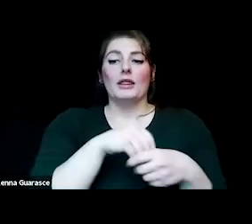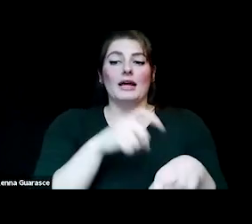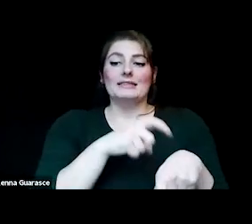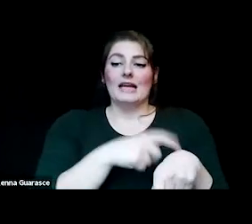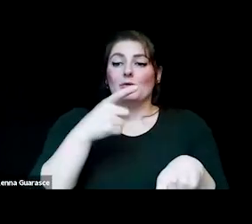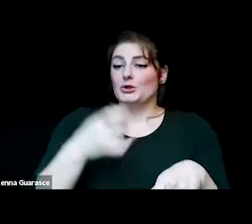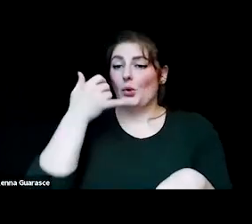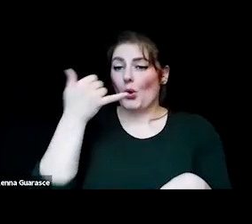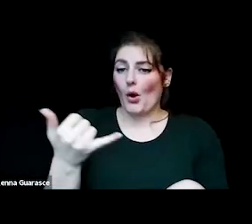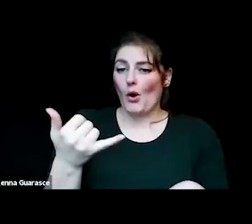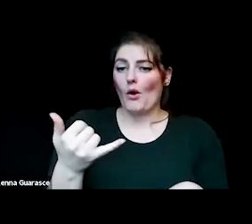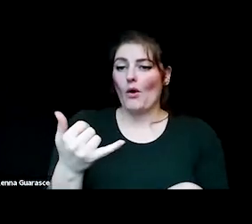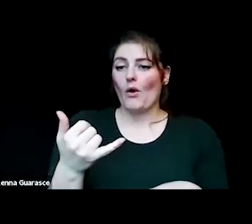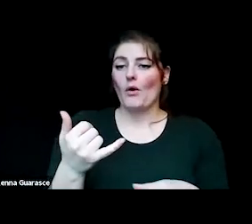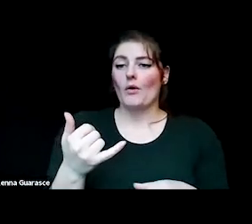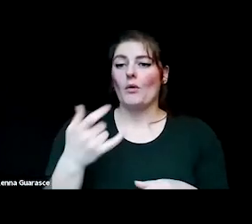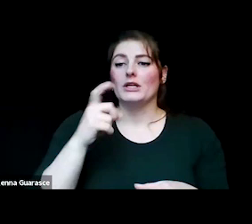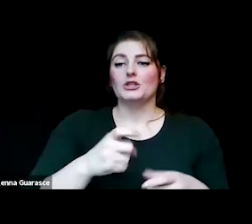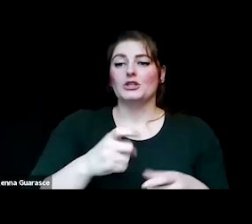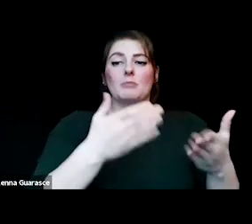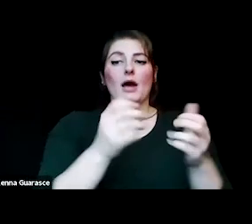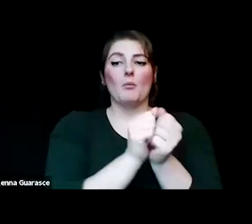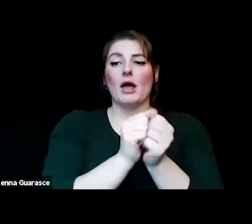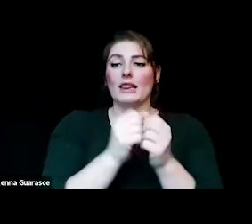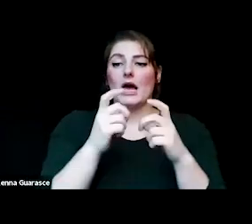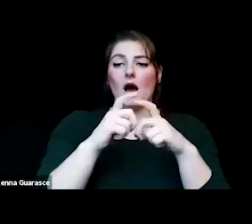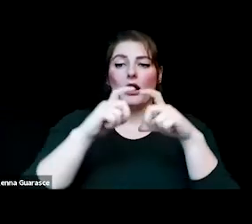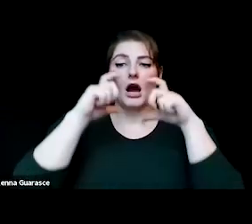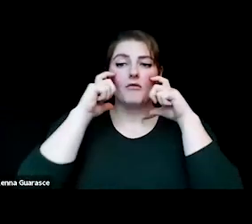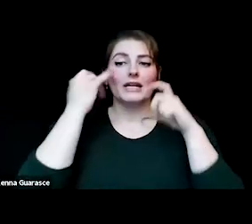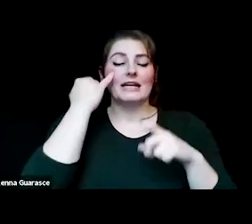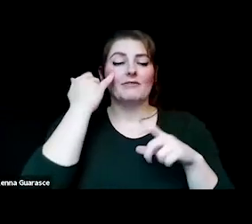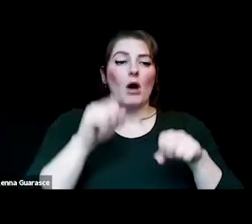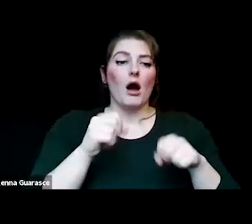incluso cubrimos a las personas. Si quieren hacer una respiración de rescate, está bien,